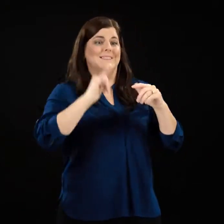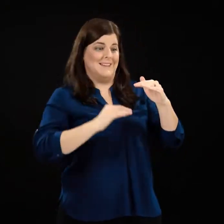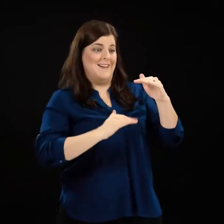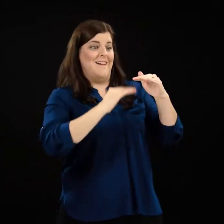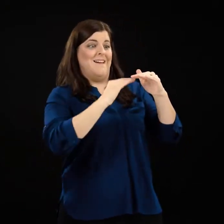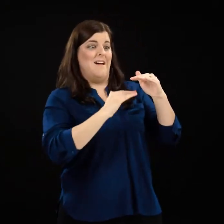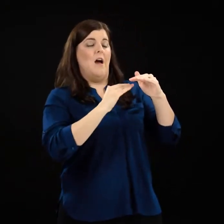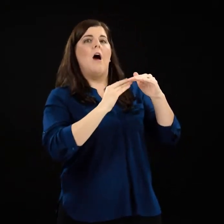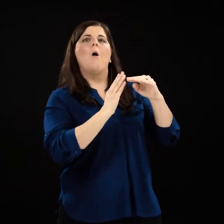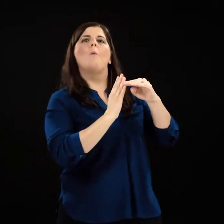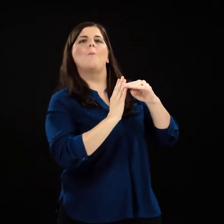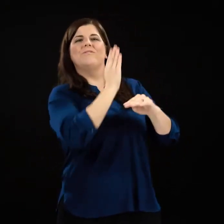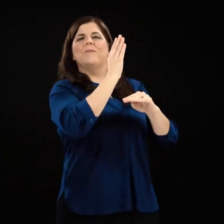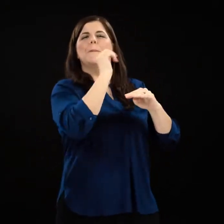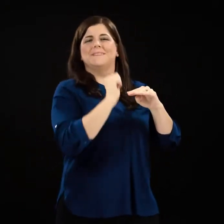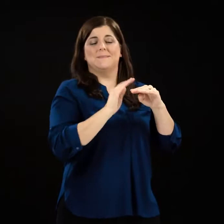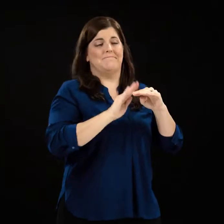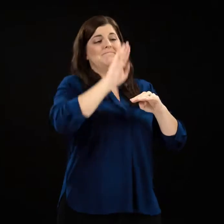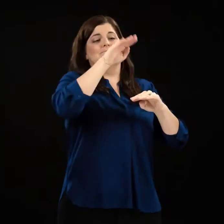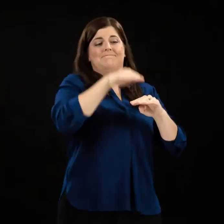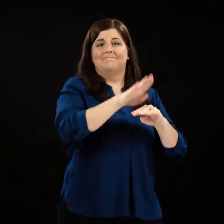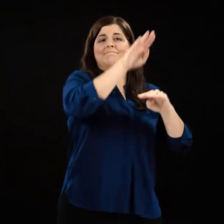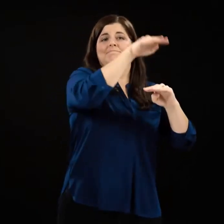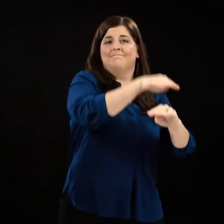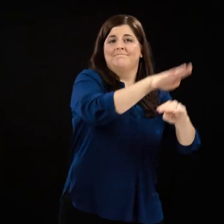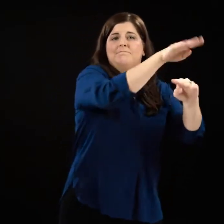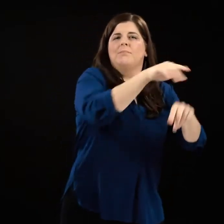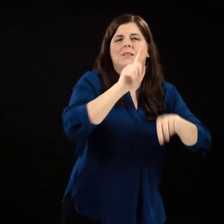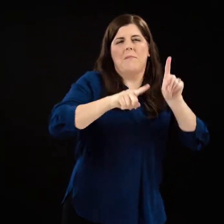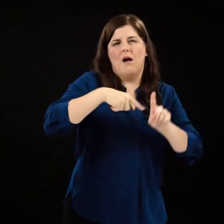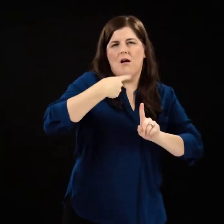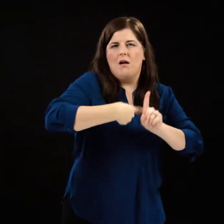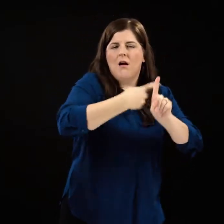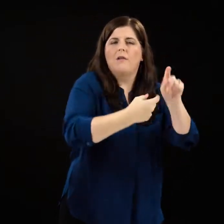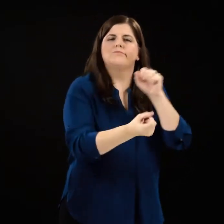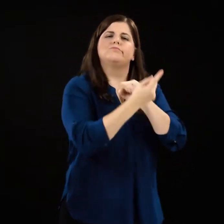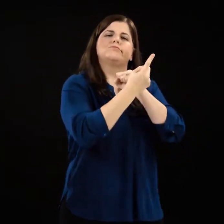L'abonné aux services prépayés réapprovisionne son compte pour